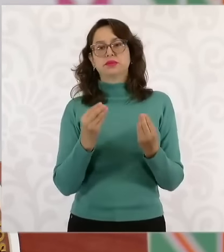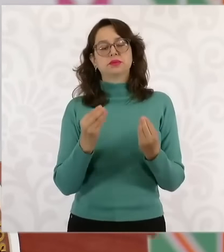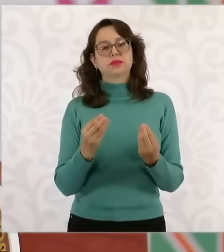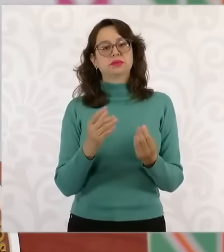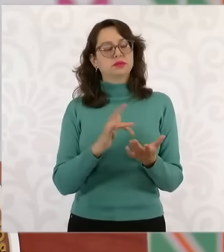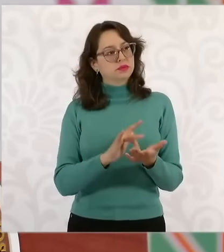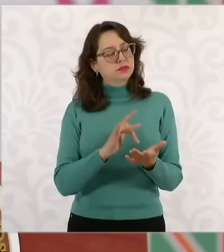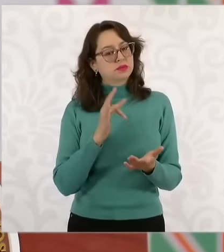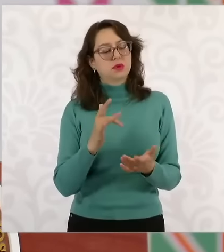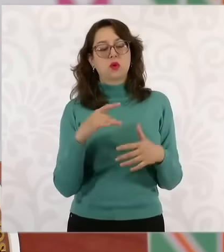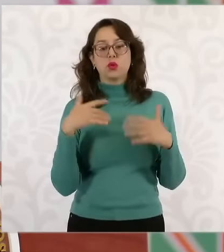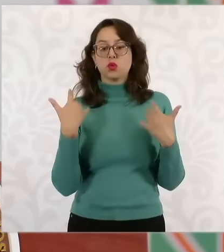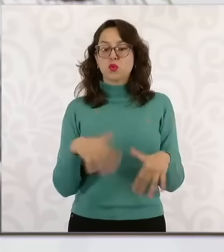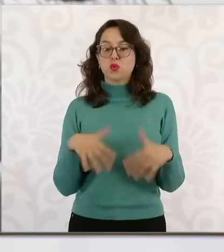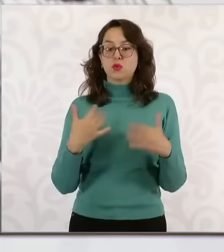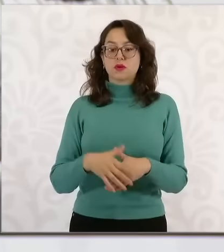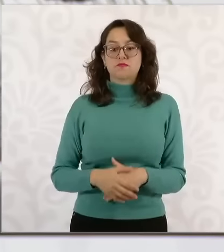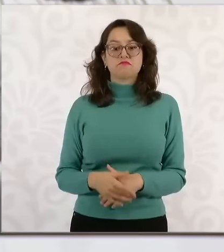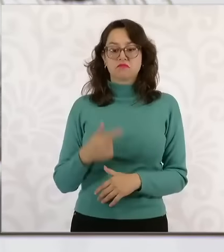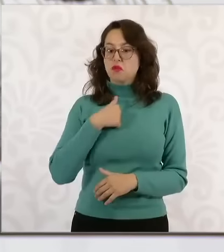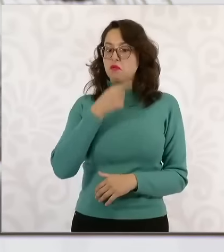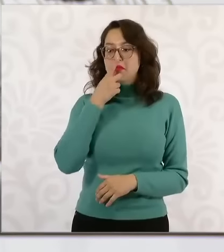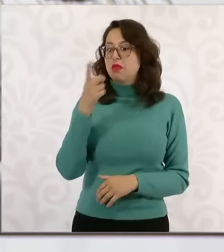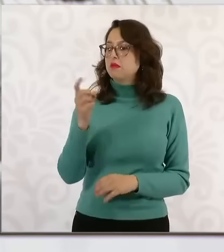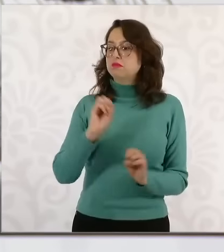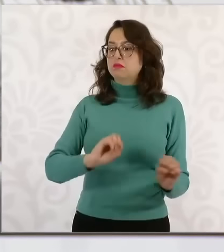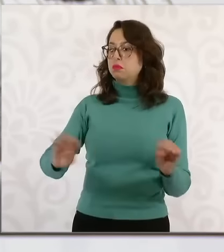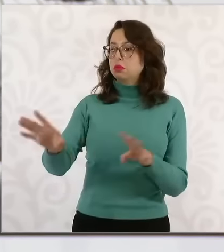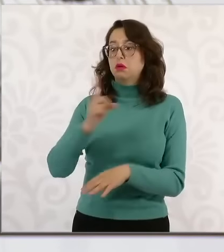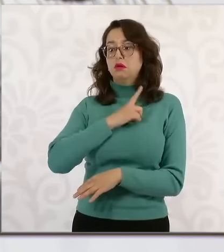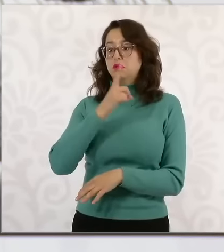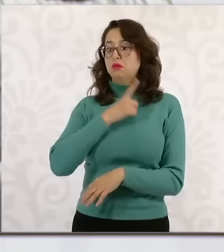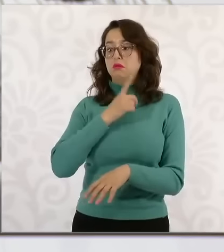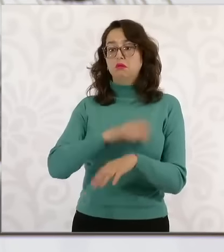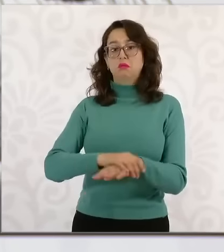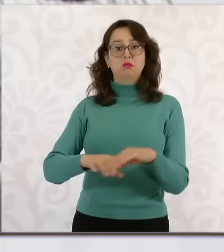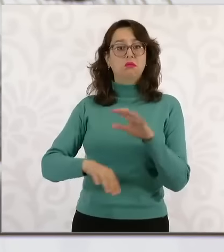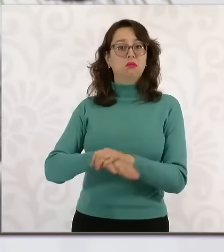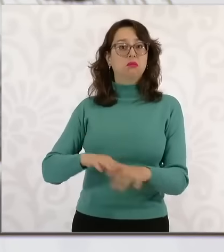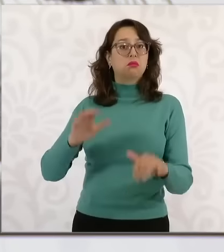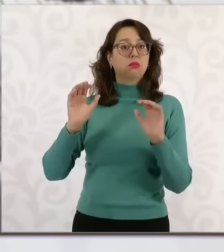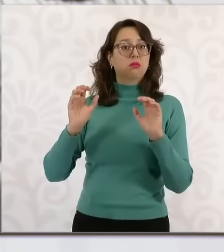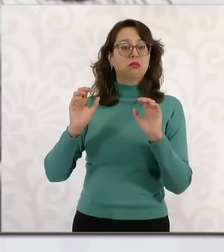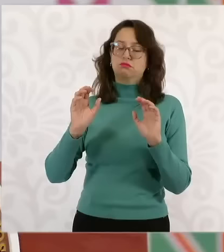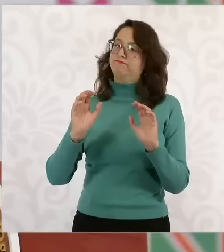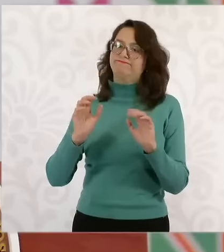les dije a ellos no se van a quedar solos, no están solos y vamos a llegar hasta el